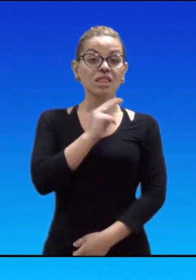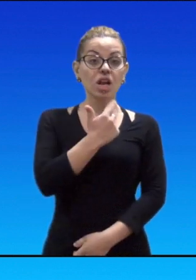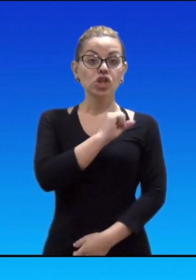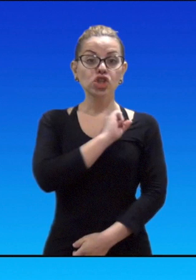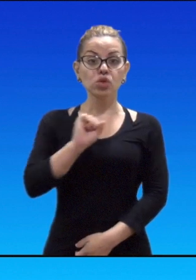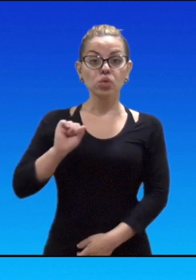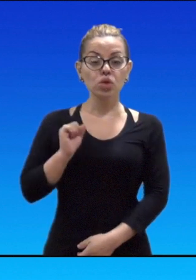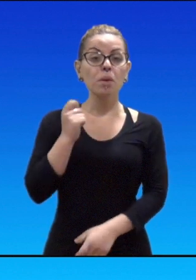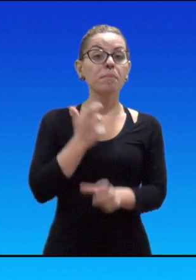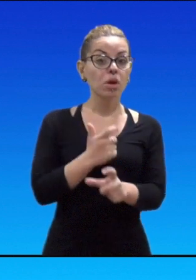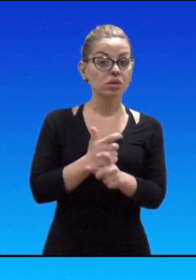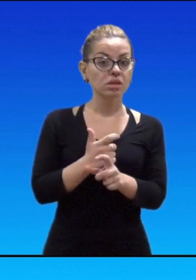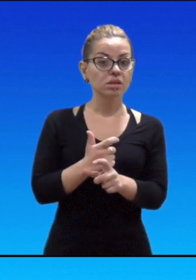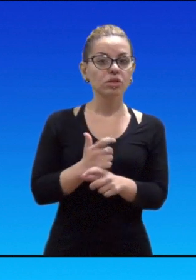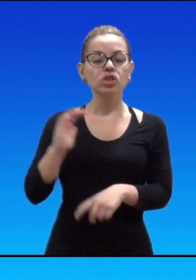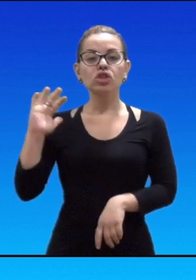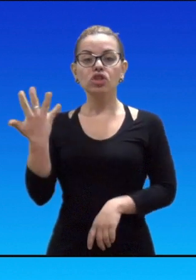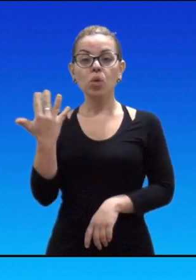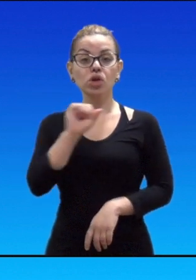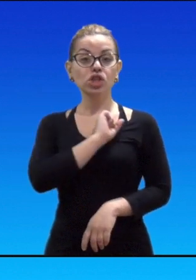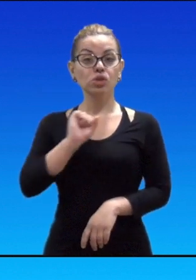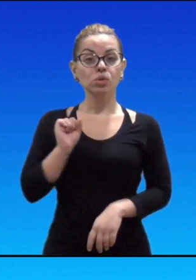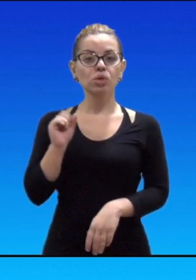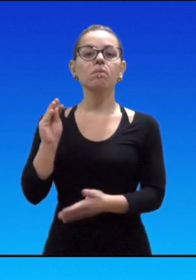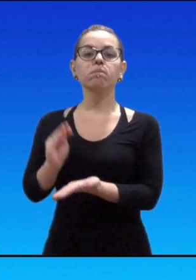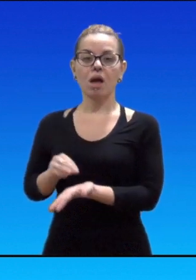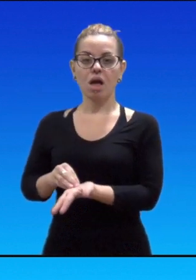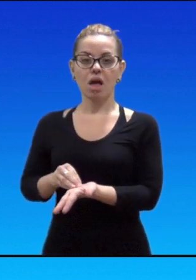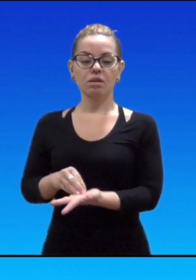3 Giugno Poste, 5 Giugno Banche;